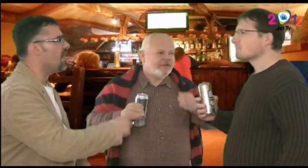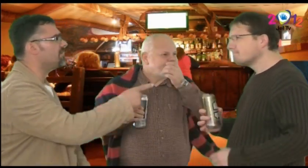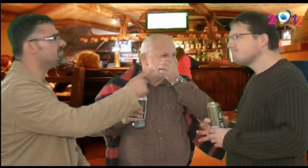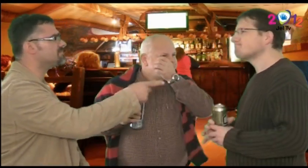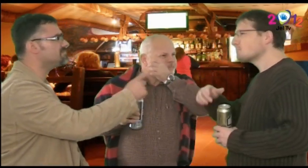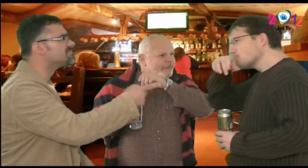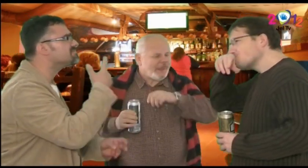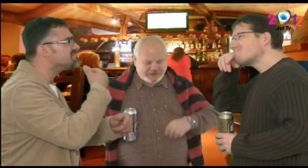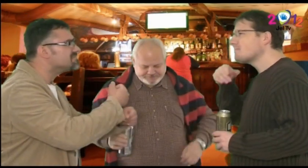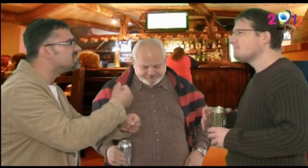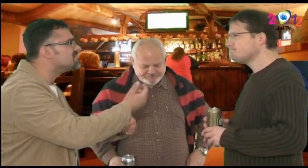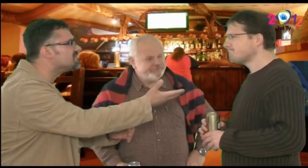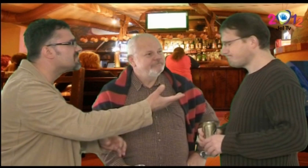Mit dolgozol?